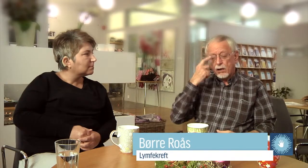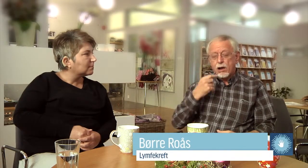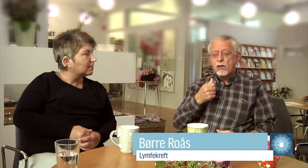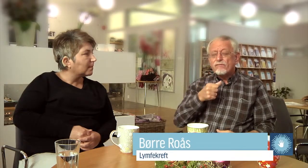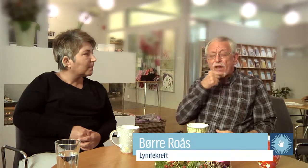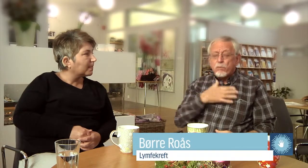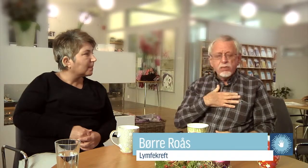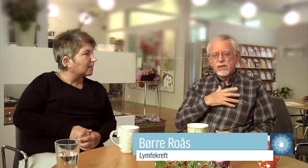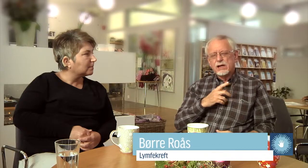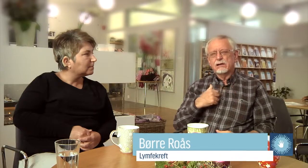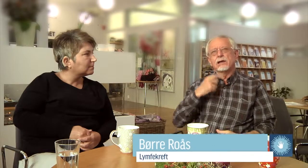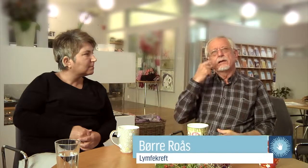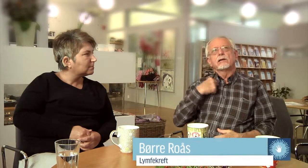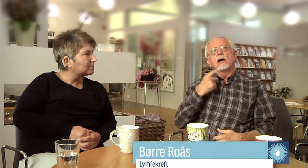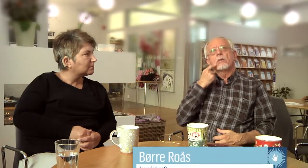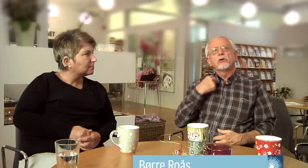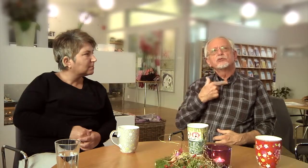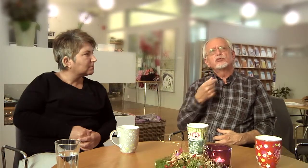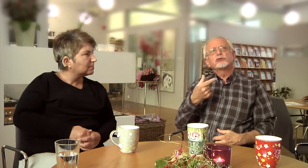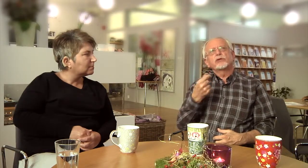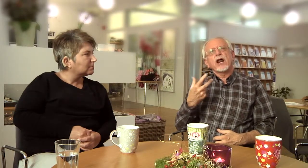Jeg tenkte ikke så mye på at det kom til å bli smertefullt.